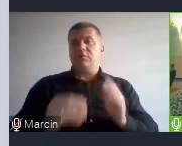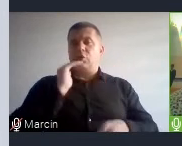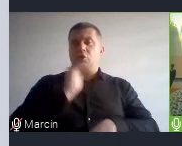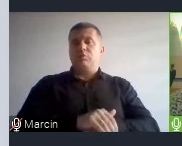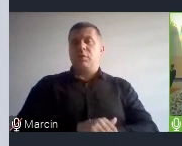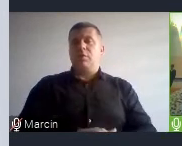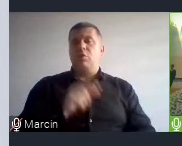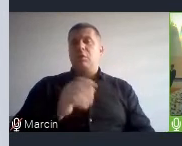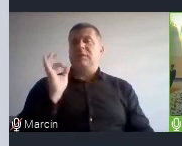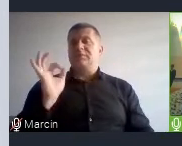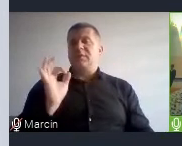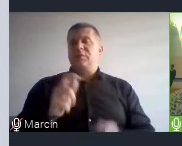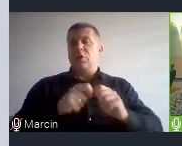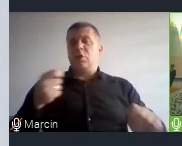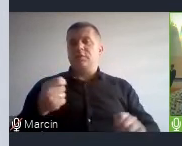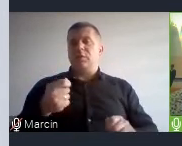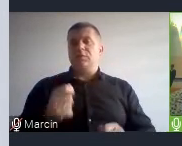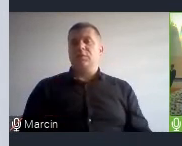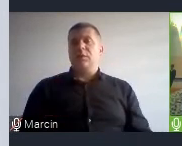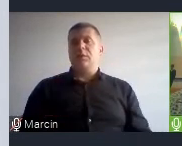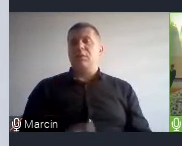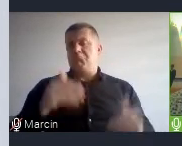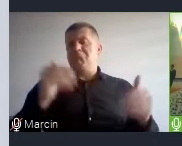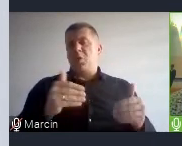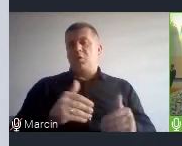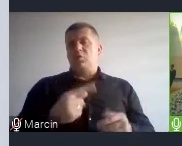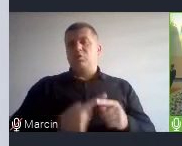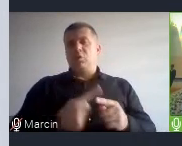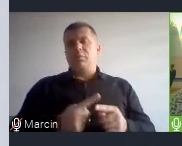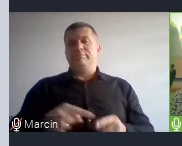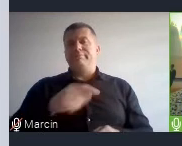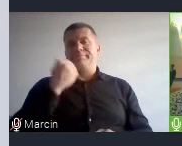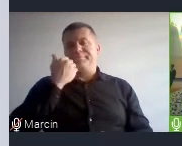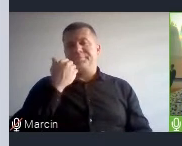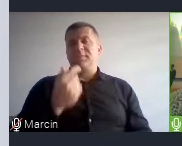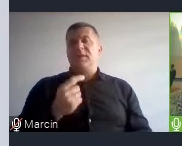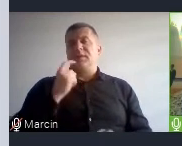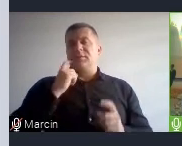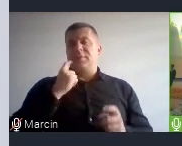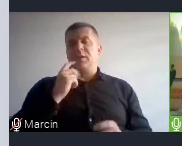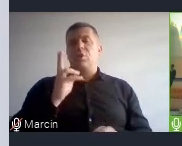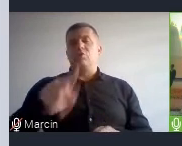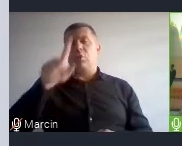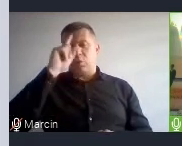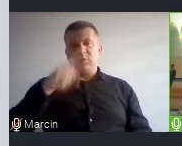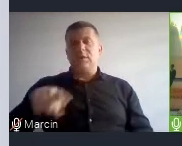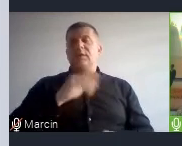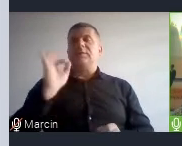To specyficzne rozwiązanie, które może śmieszyć specjalistów z zakresu Prawa Zamówień Publicznych.